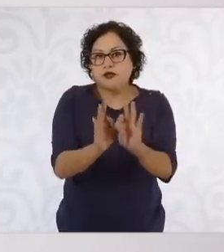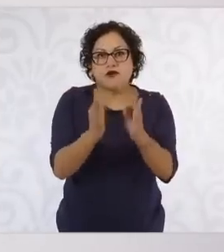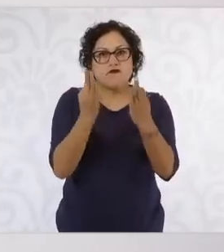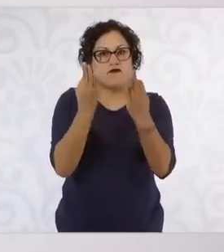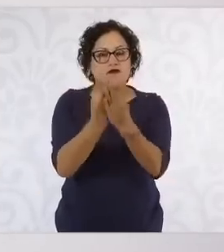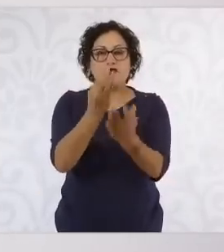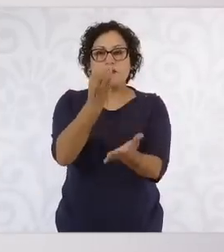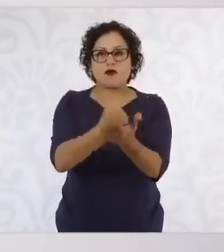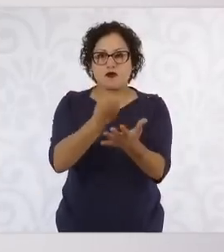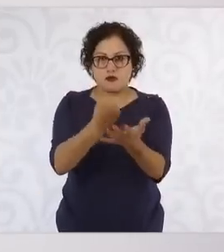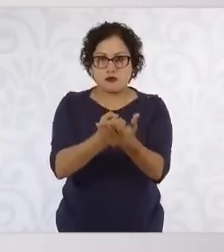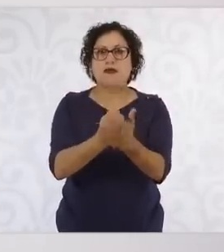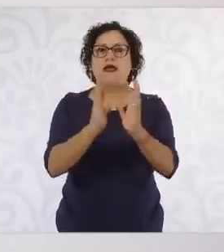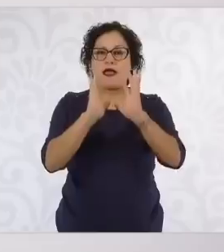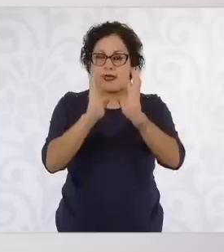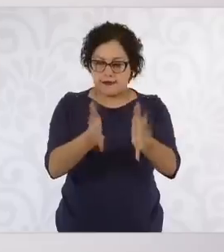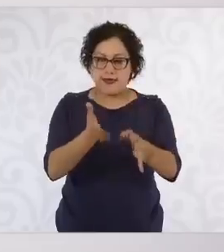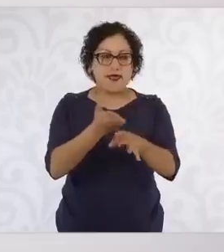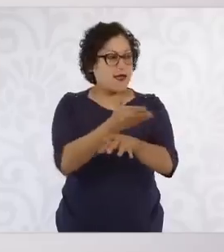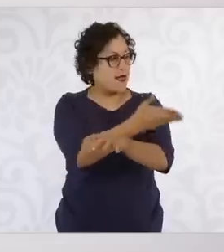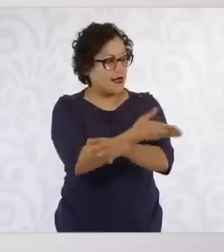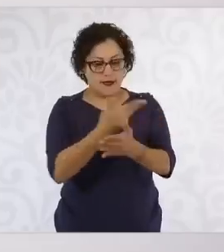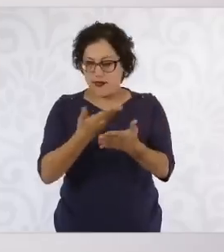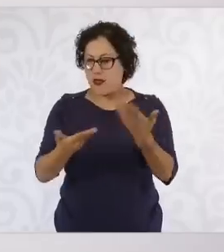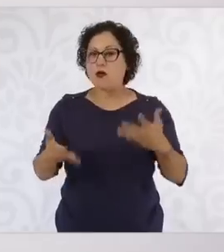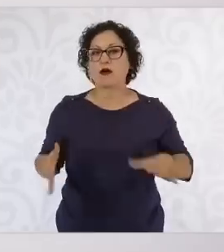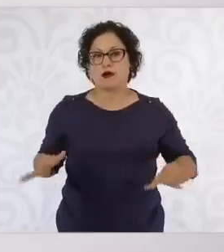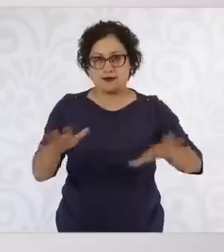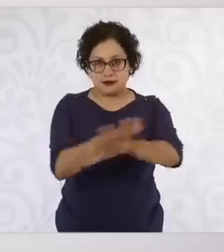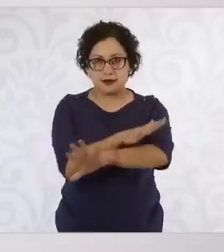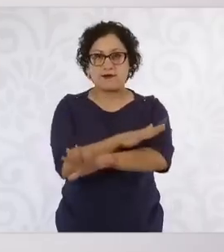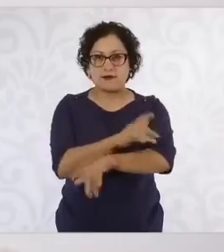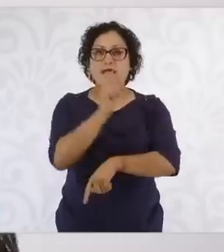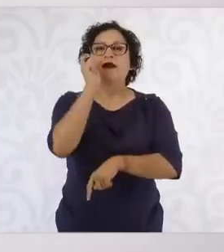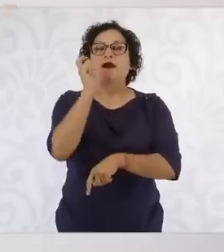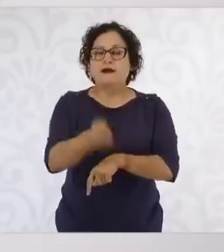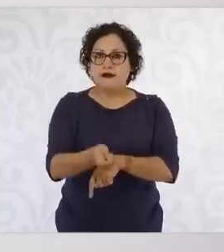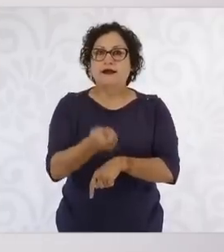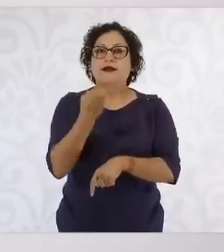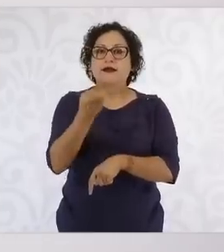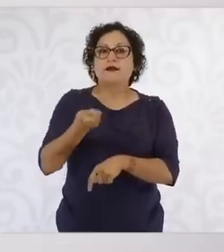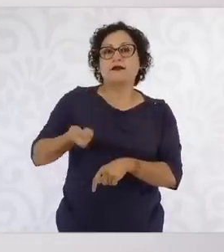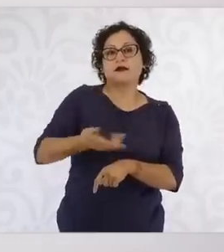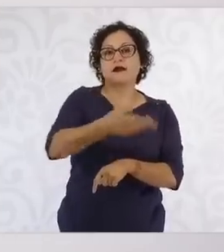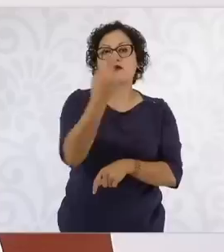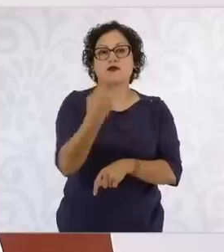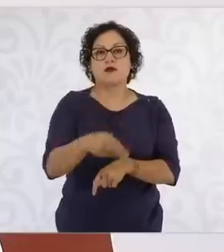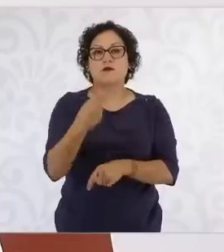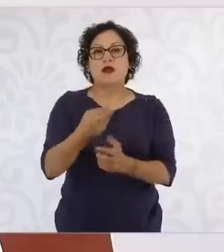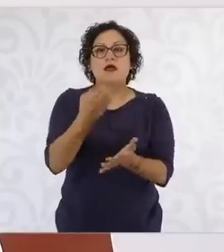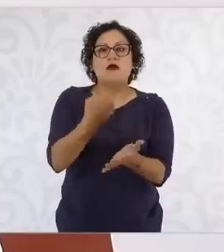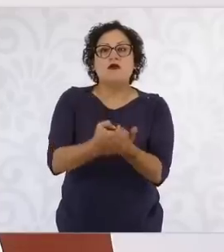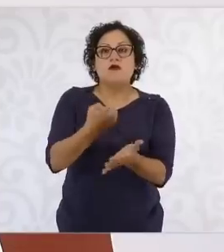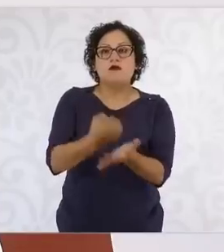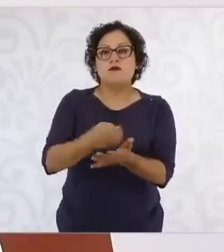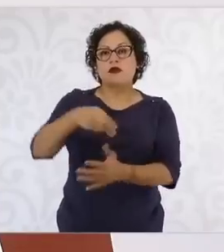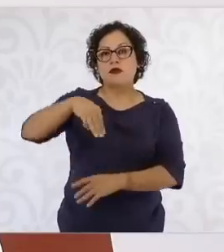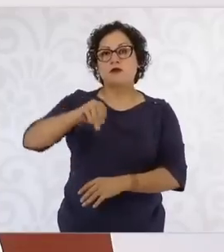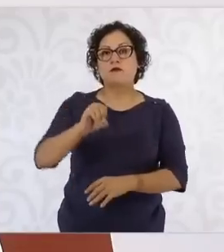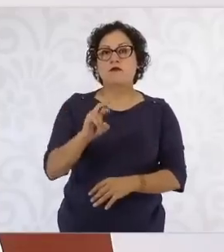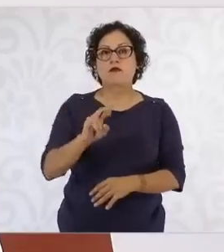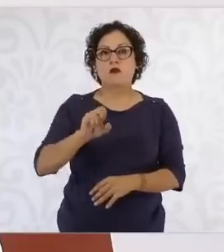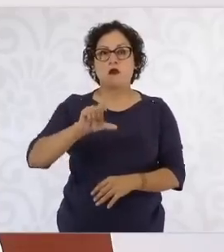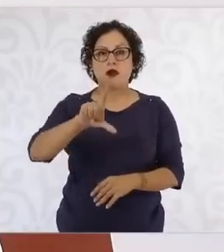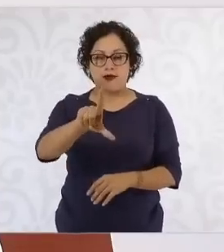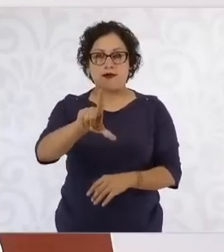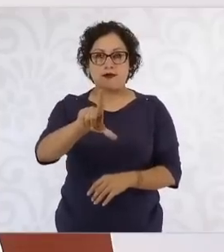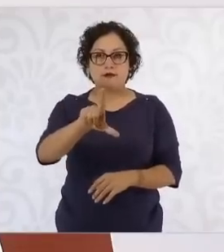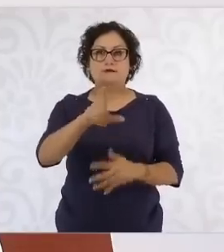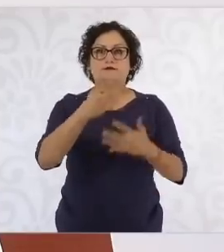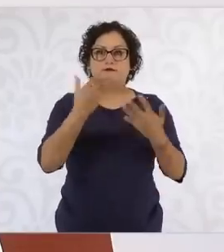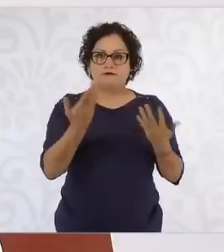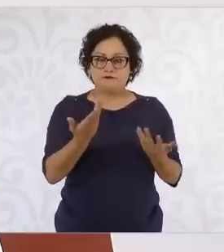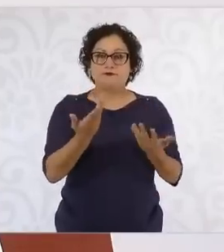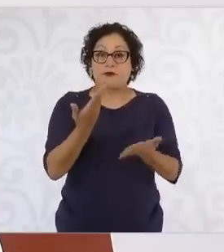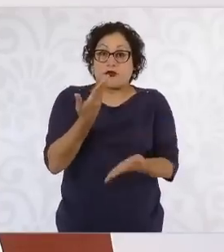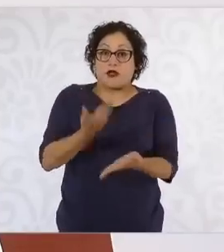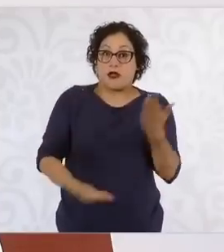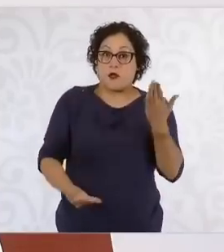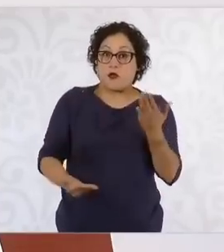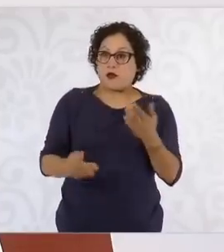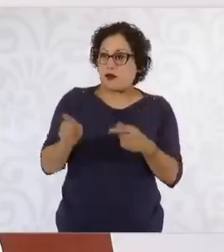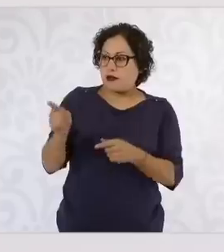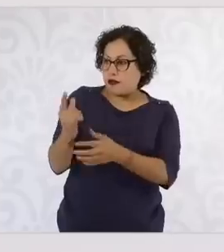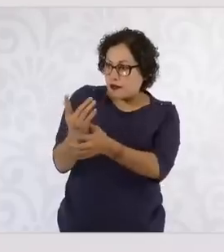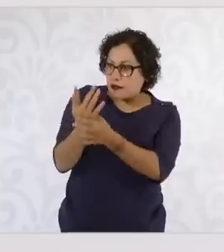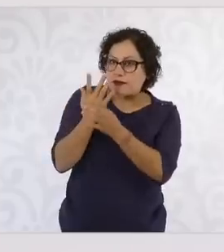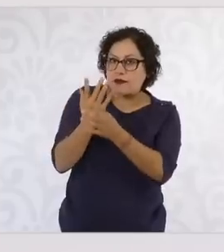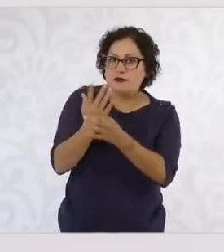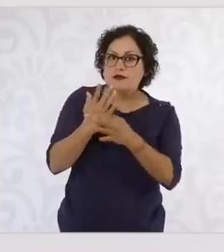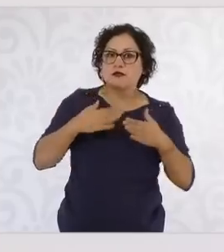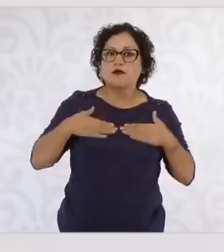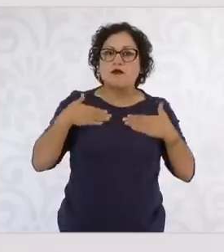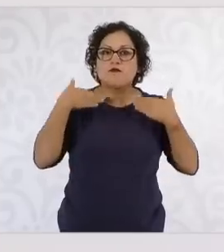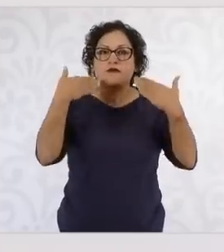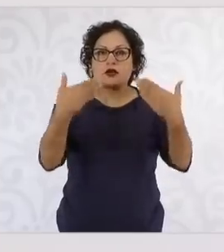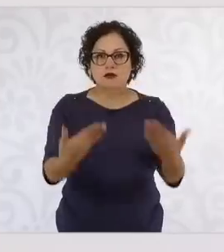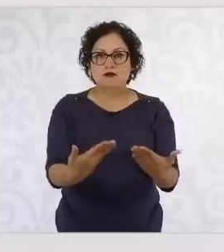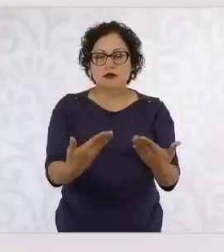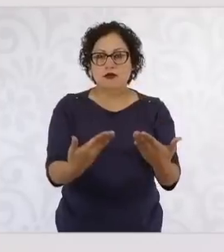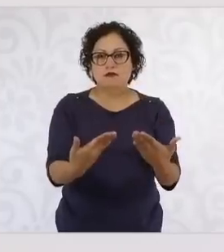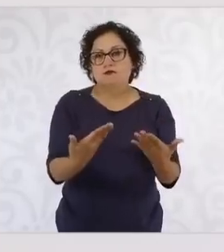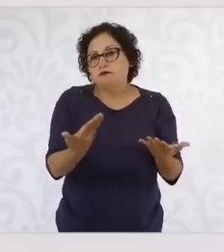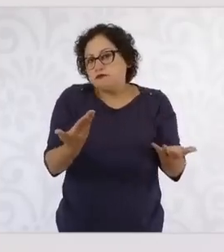mexicano economía moral y este índice de confianza confianza pues lo que muestr es eso que la gente